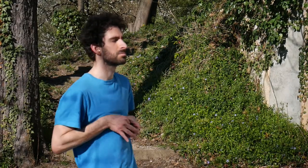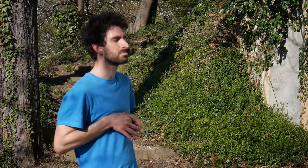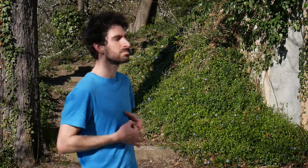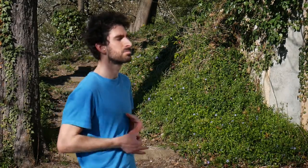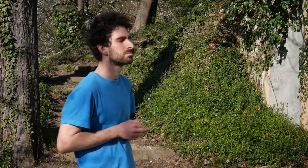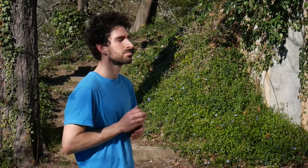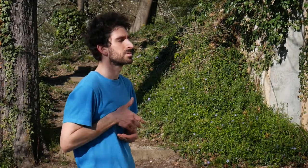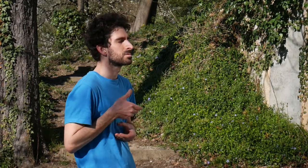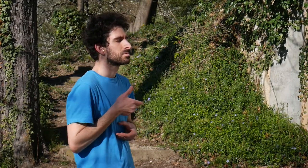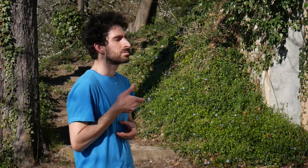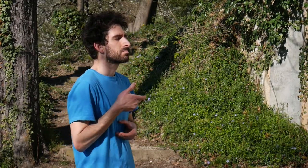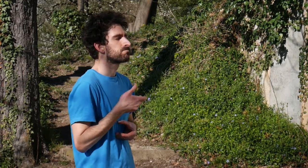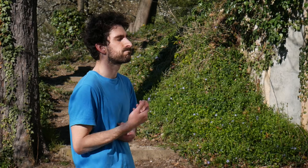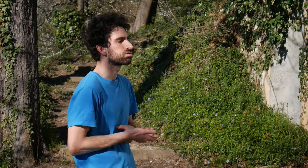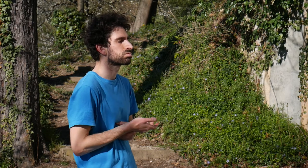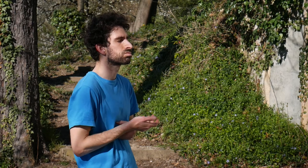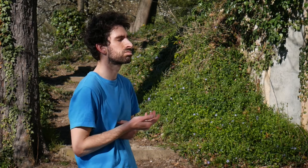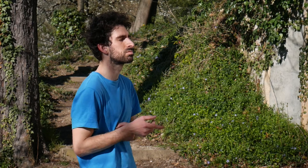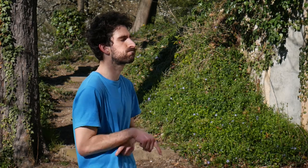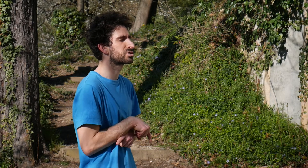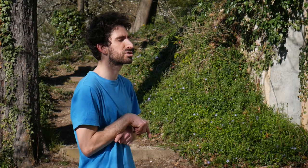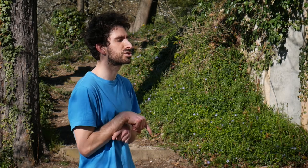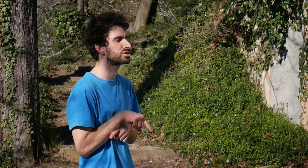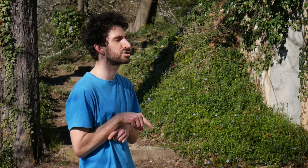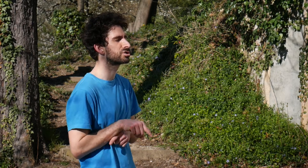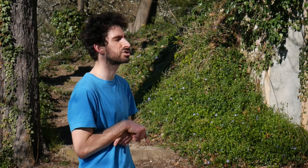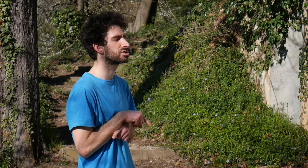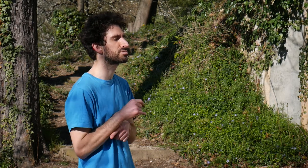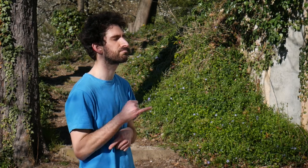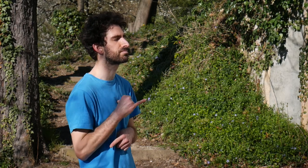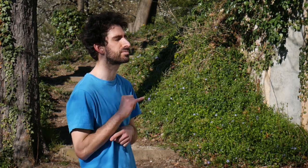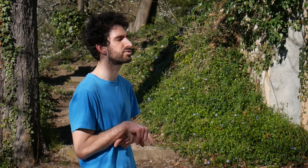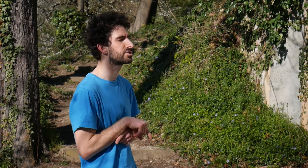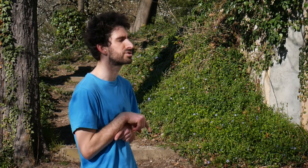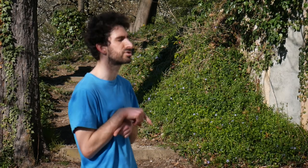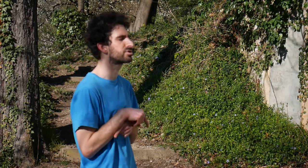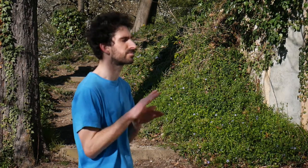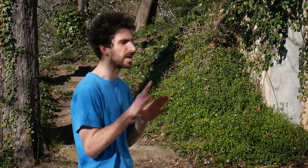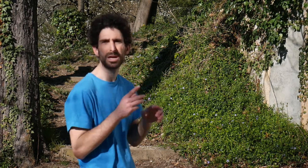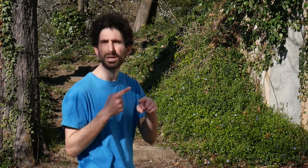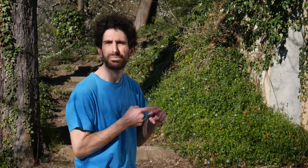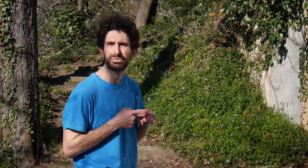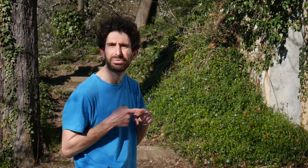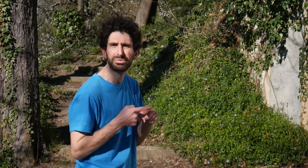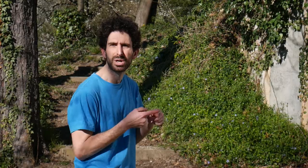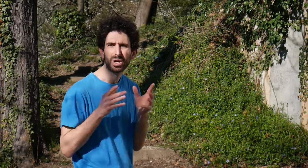Il ouvre sa braguette, sort son pénis et fait pipi. Mais pour viser,